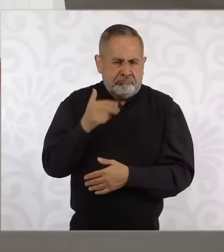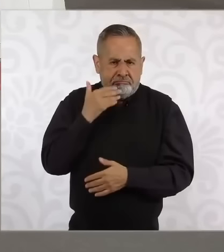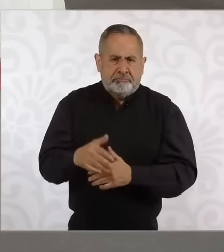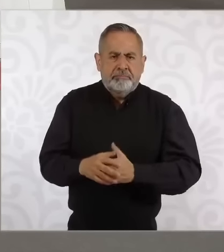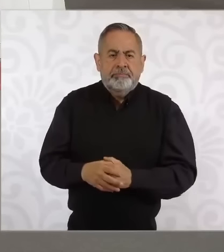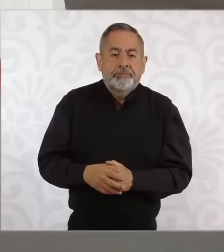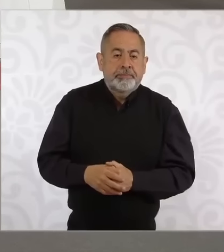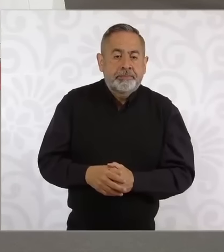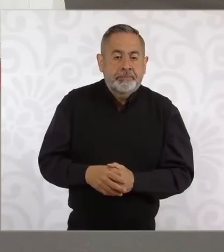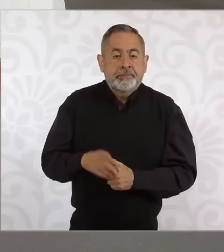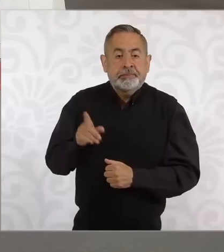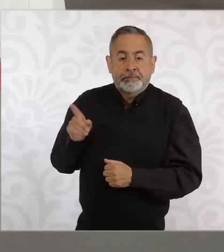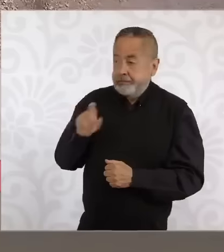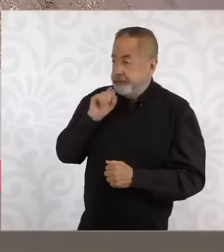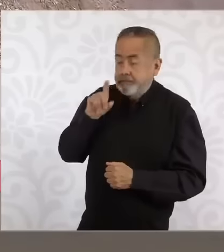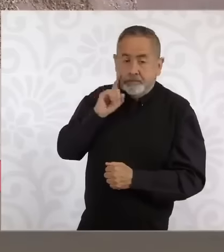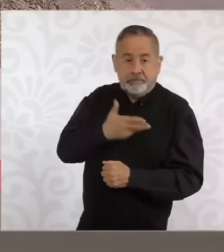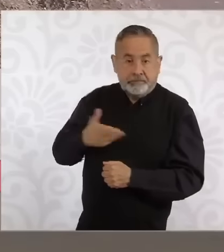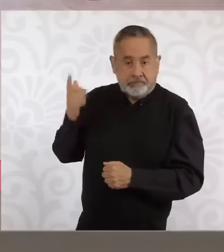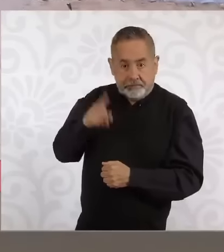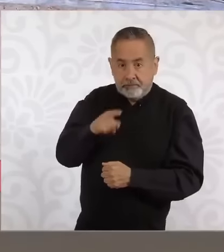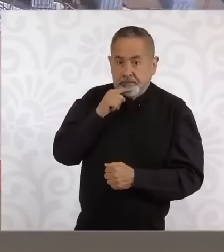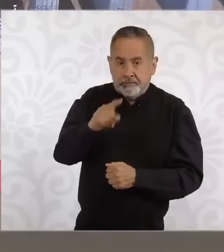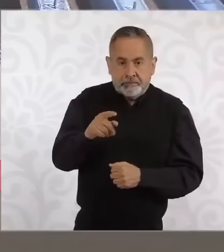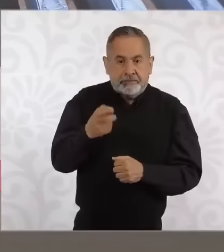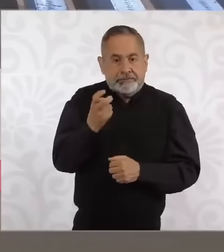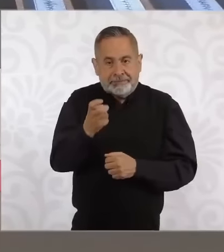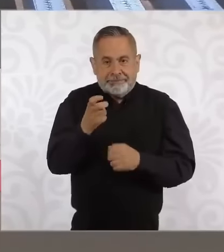y aquí también nos encargó la presidenta atender todos los camellones centrales y